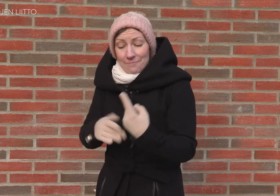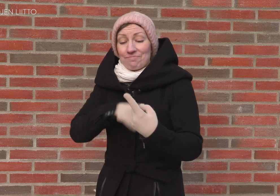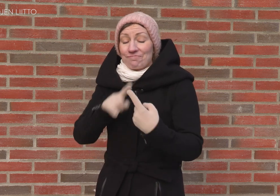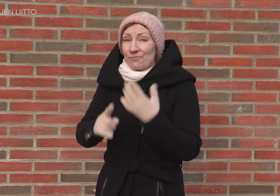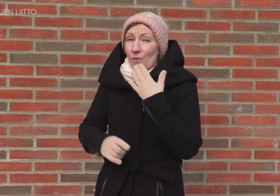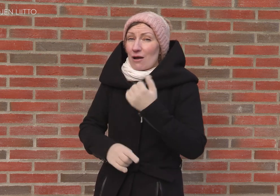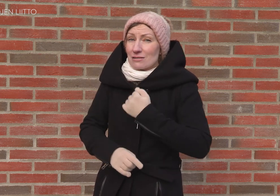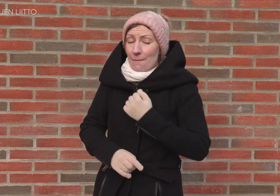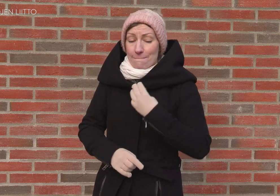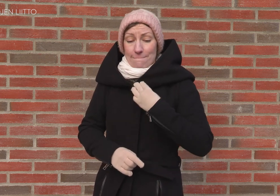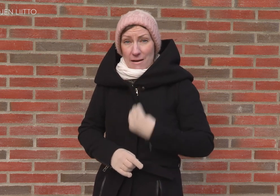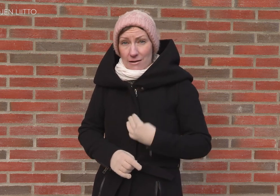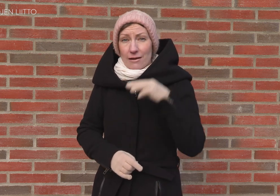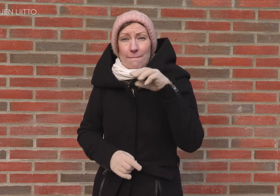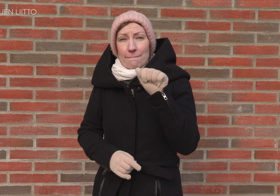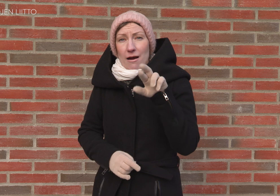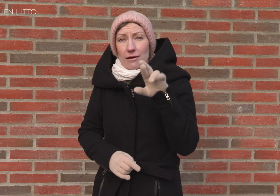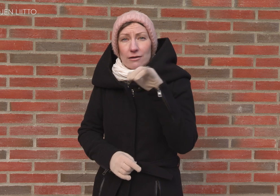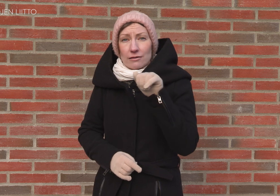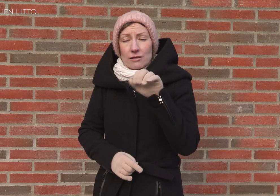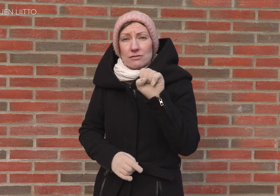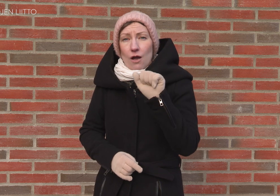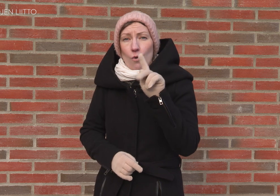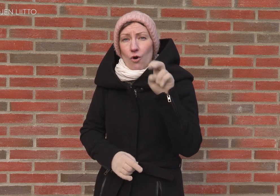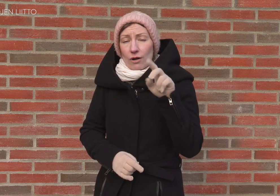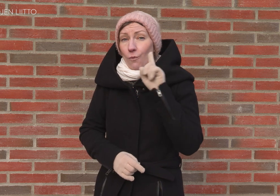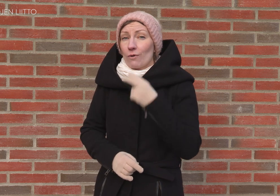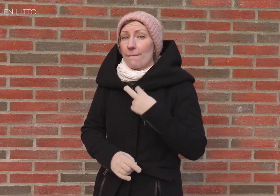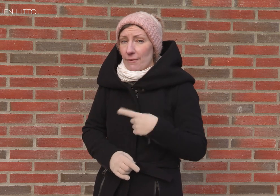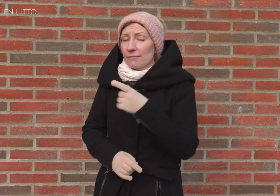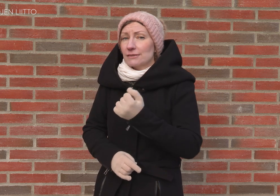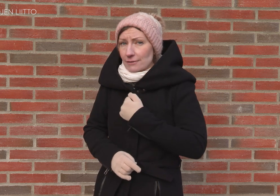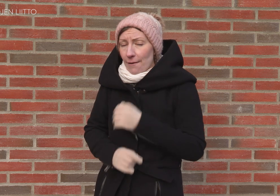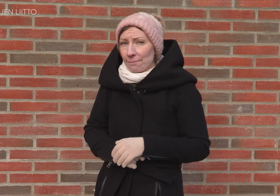joista toisen pääsee vastaanottamaan kuurojenpappi Marja Saukkonen.